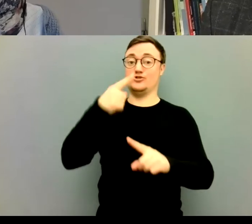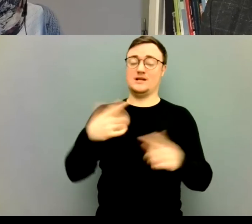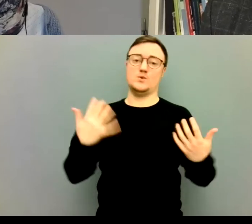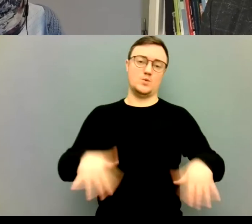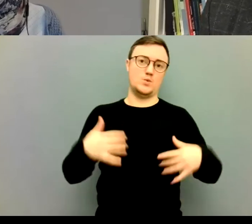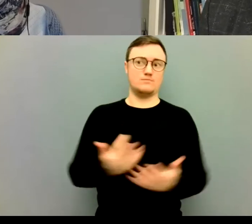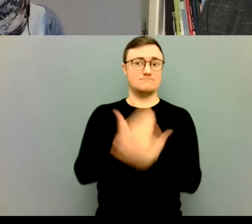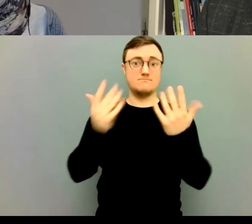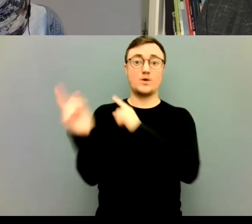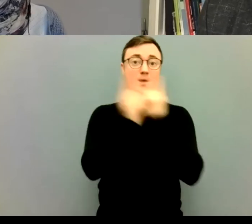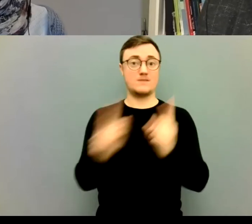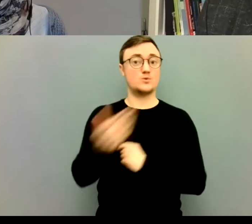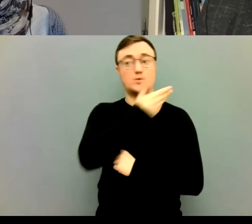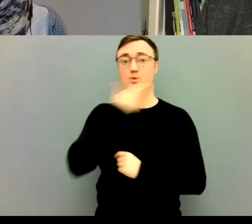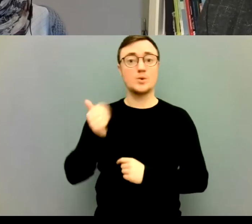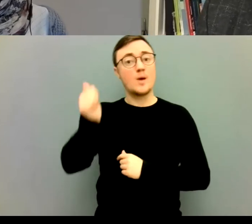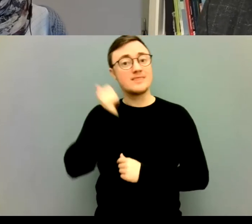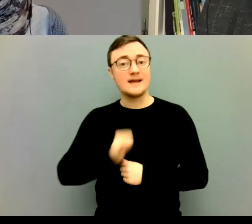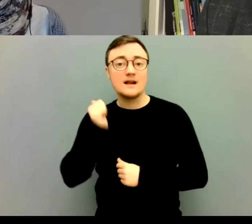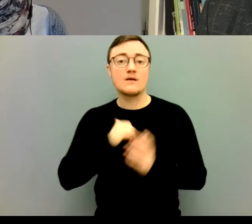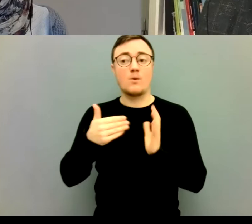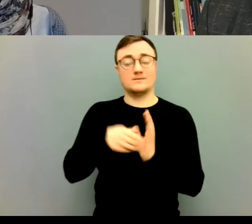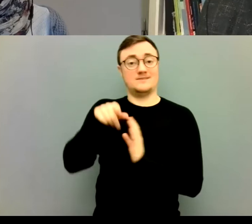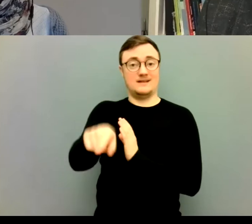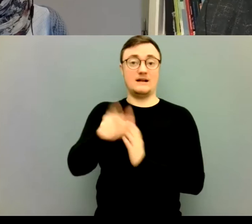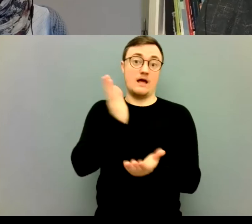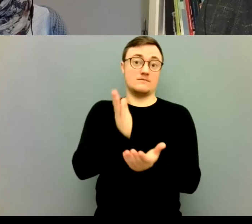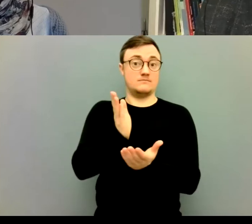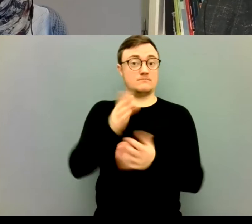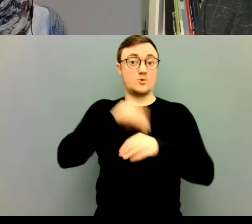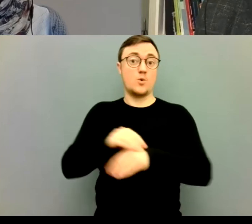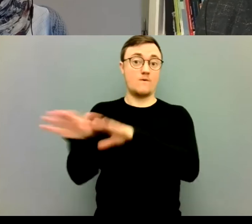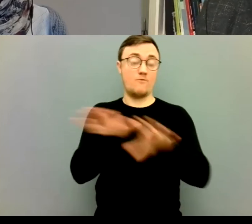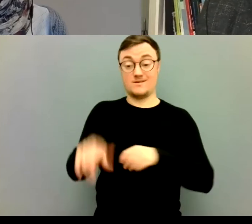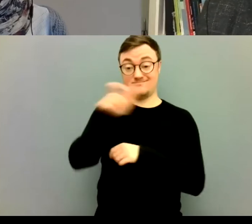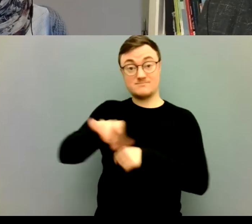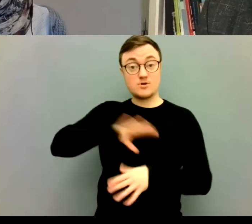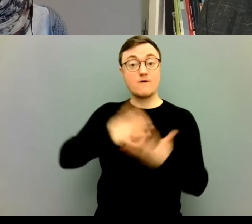och många saknade tillgång till sjukvården de hade rätt till - personer-